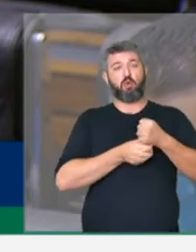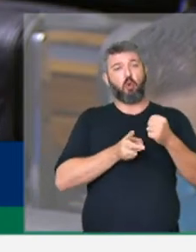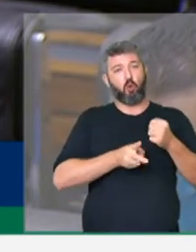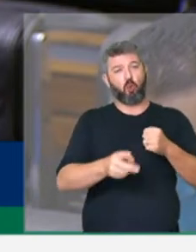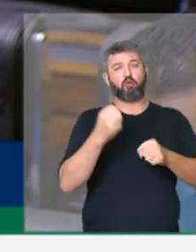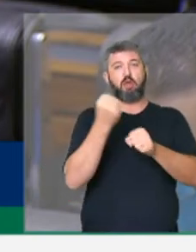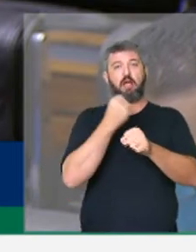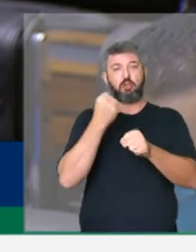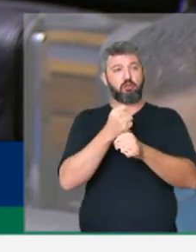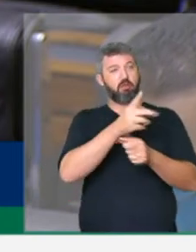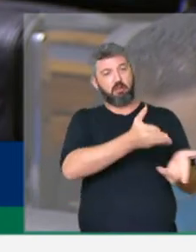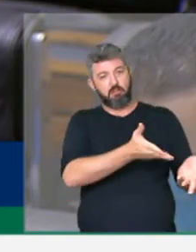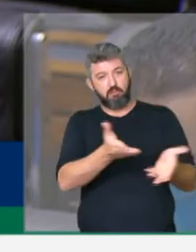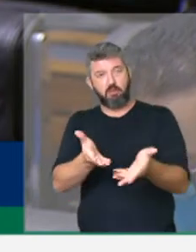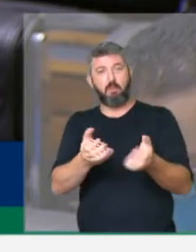MAIS NA LISTA DE INADIMPLÊ NCIA. E POR OUTRO LADO A